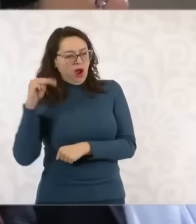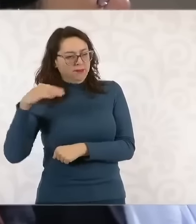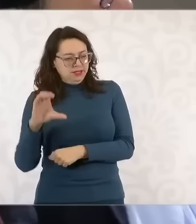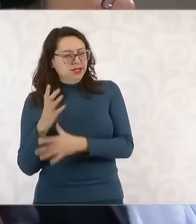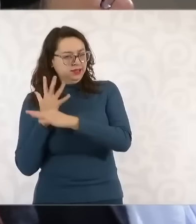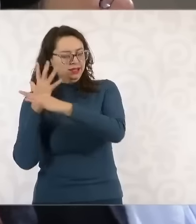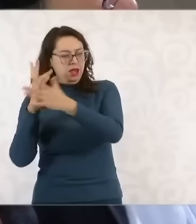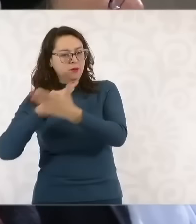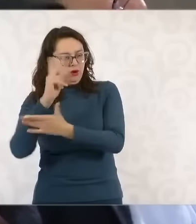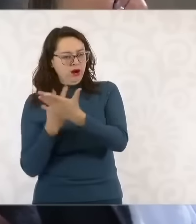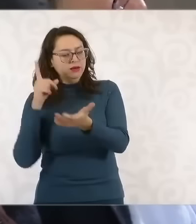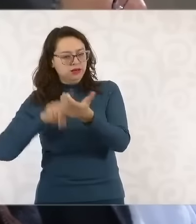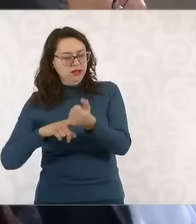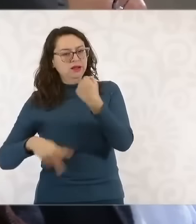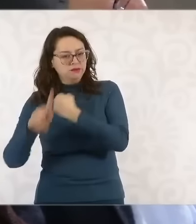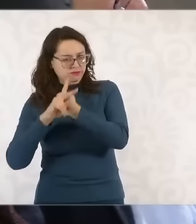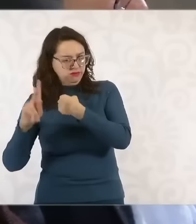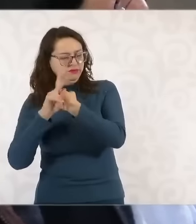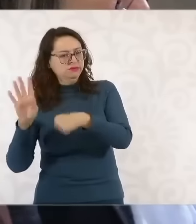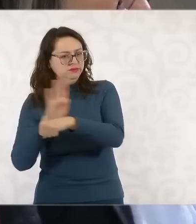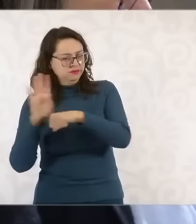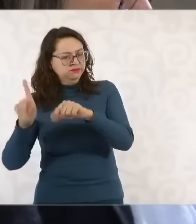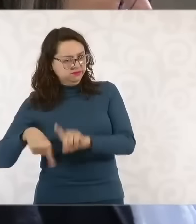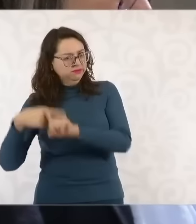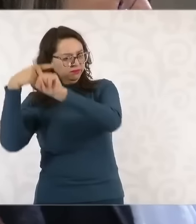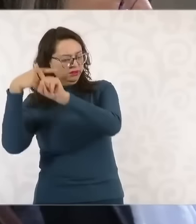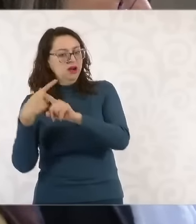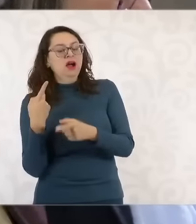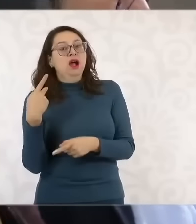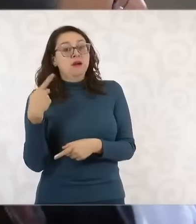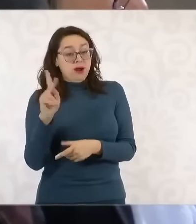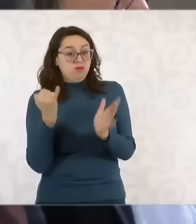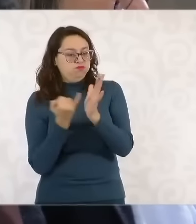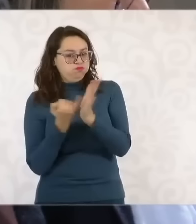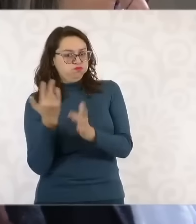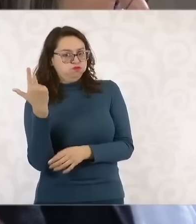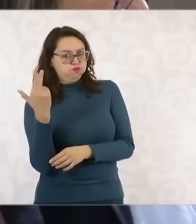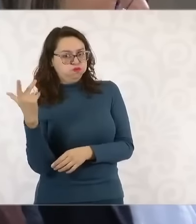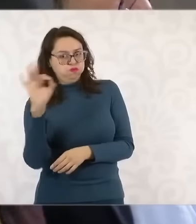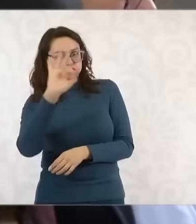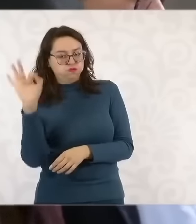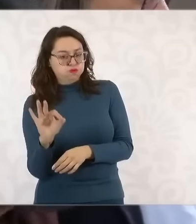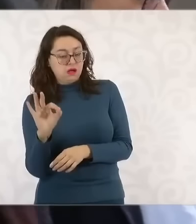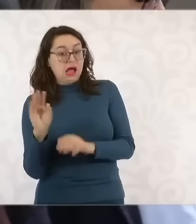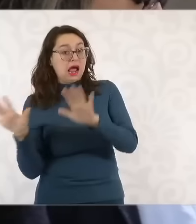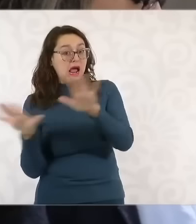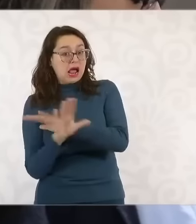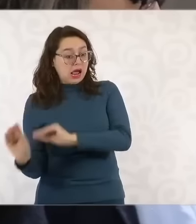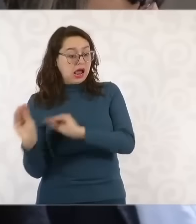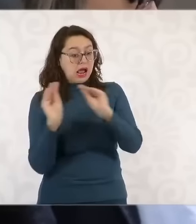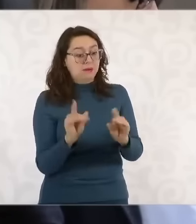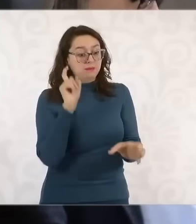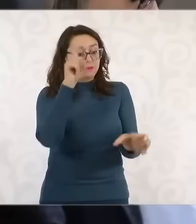eh no tenían las ventajas o tenían el arancel del 25% y varias empresas est comerciaban con estas